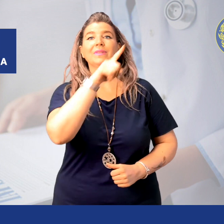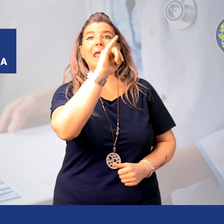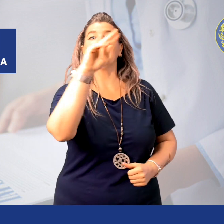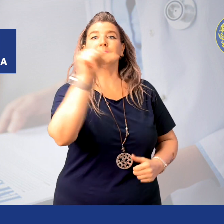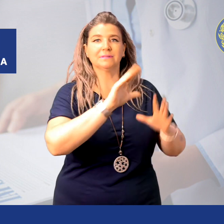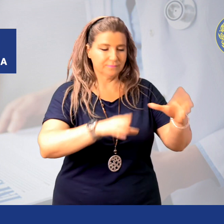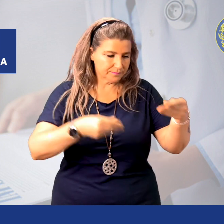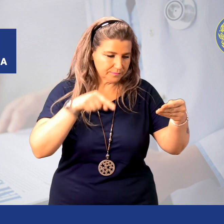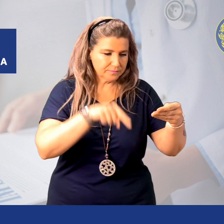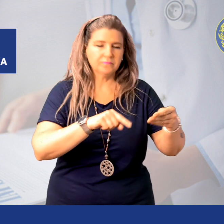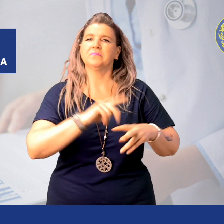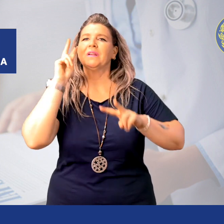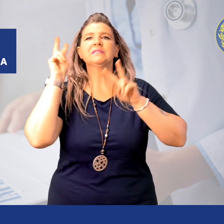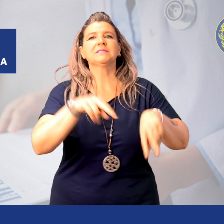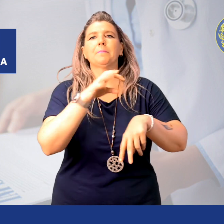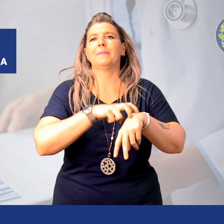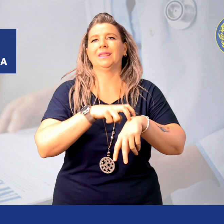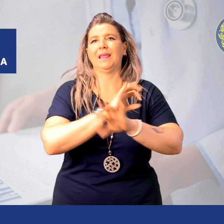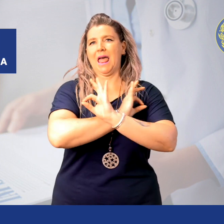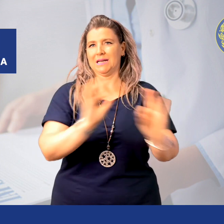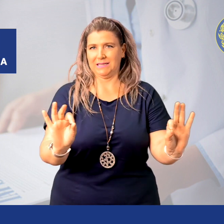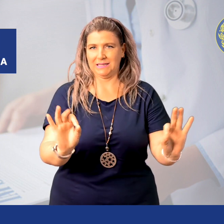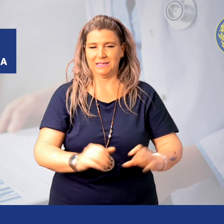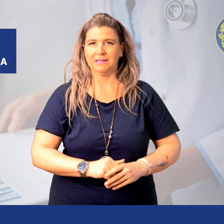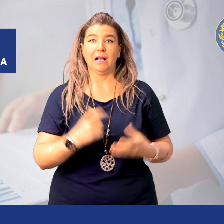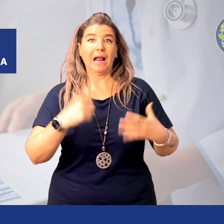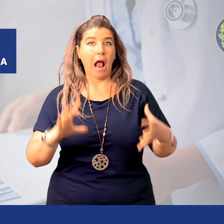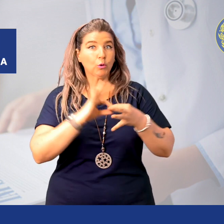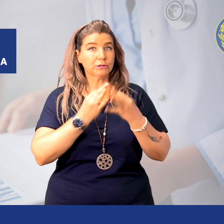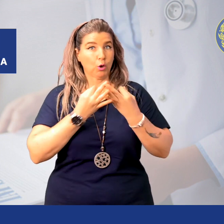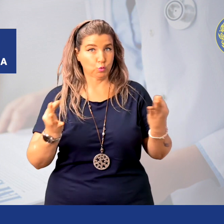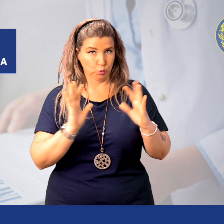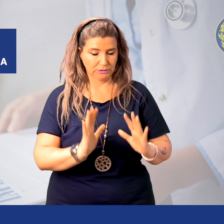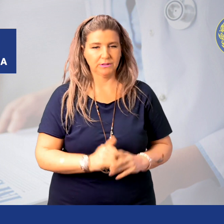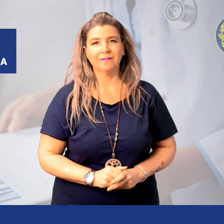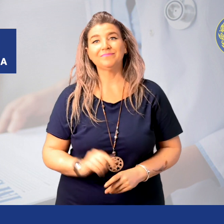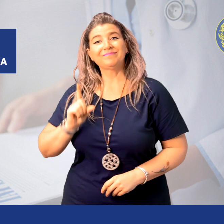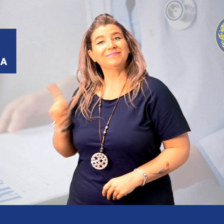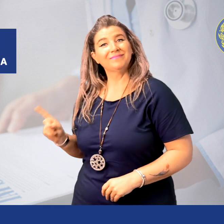L'inps riceve la documentazione per l'esonero dalle visite fiscali per giusta causa.